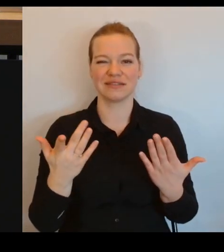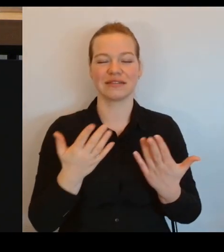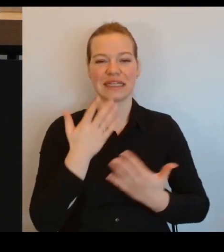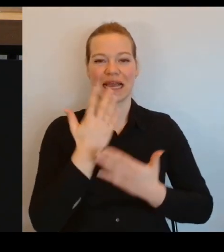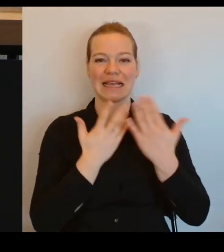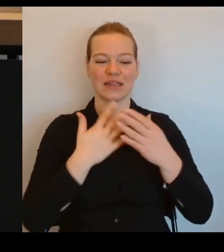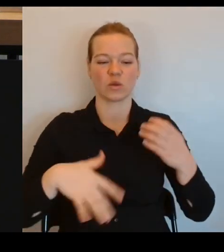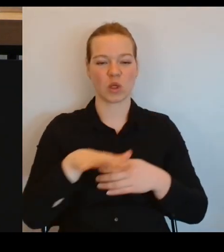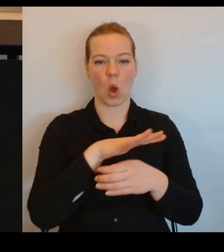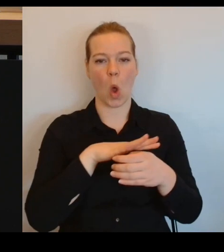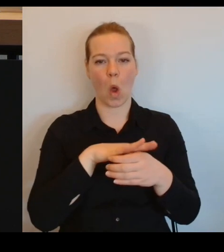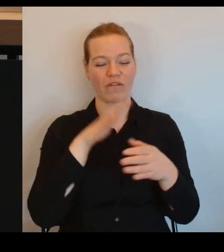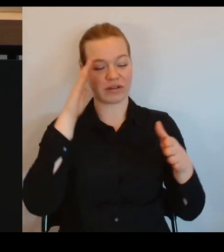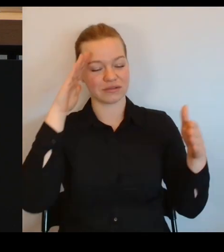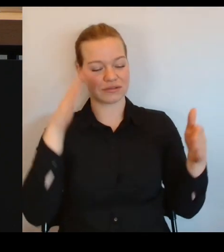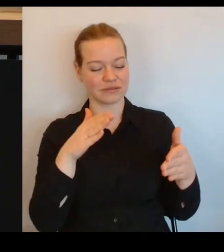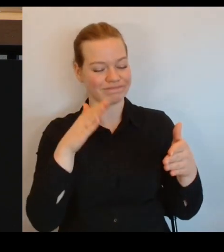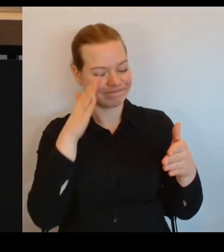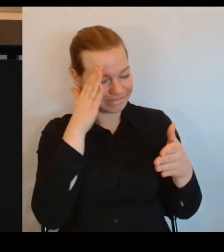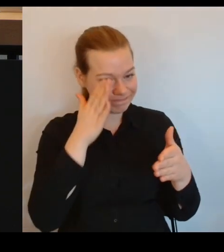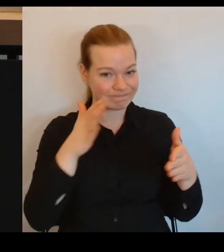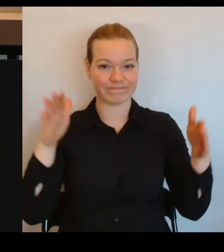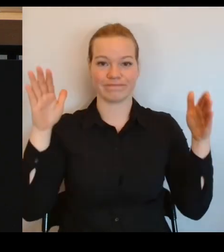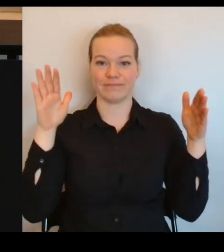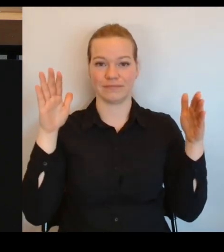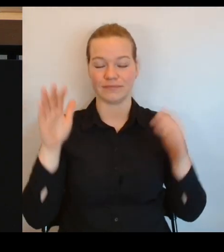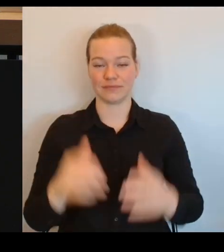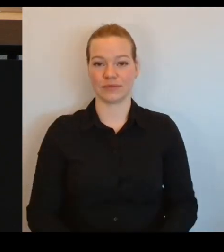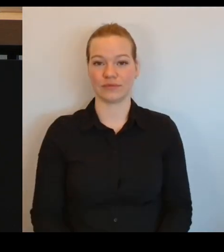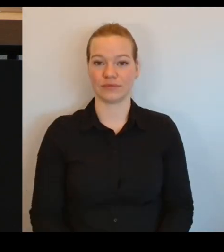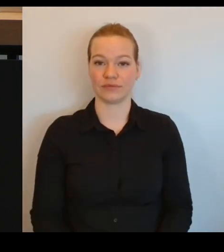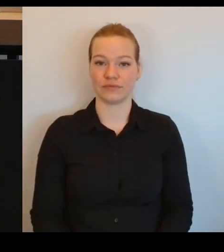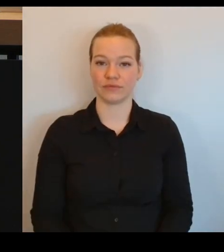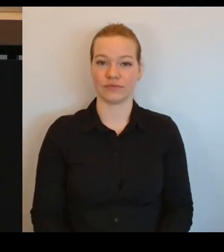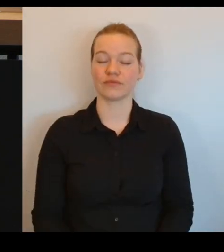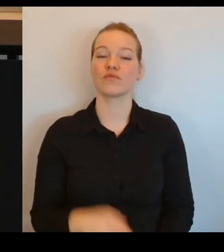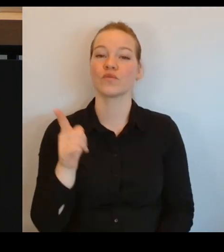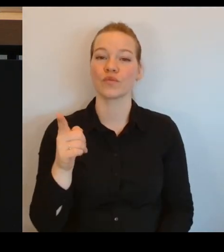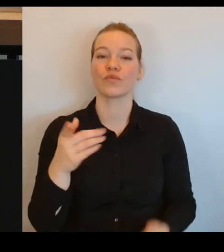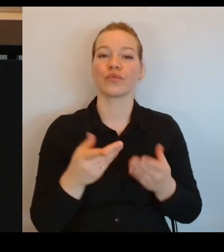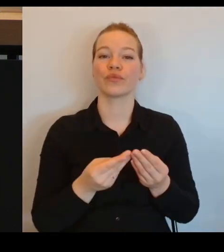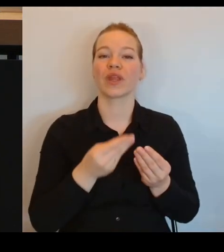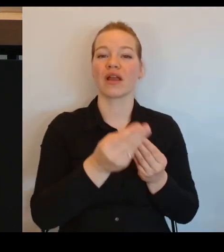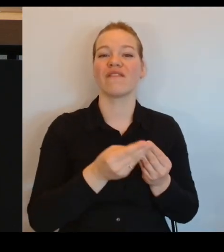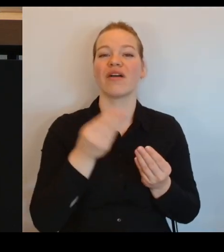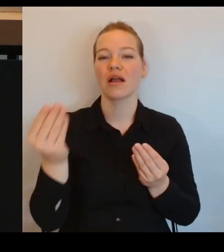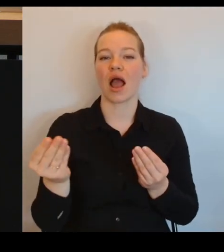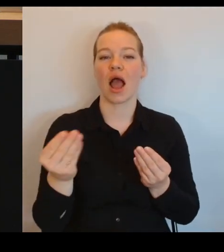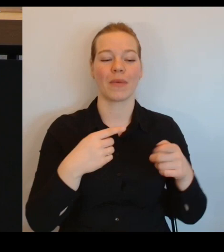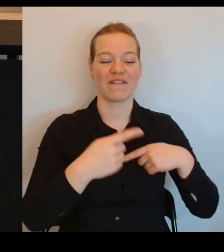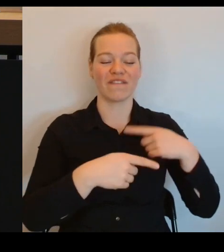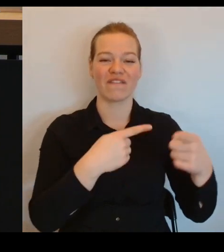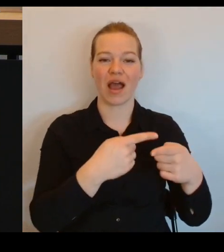Vergabeverfahren und die Vergabeprozesse im Land Berlin an, und ich finde, es reicht nicht, wenn darauf gedrungen wird,